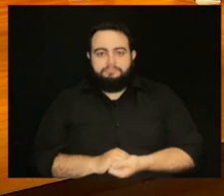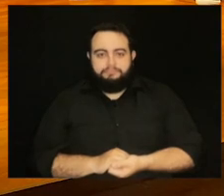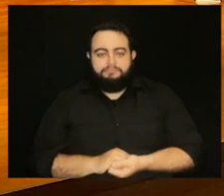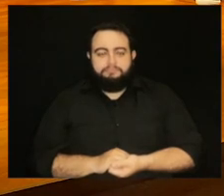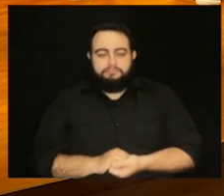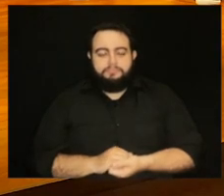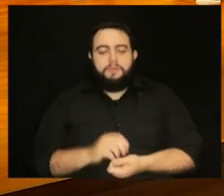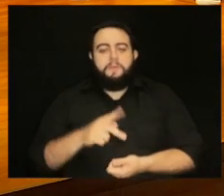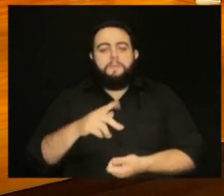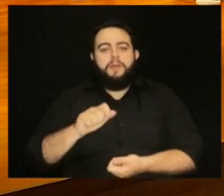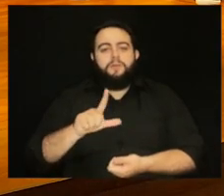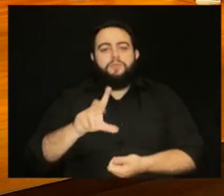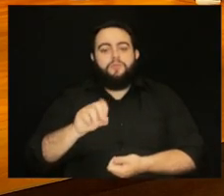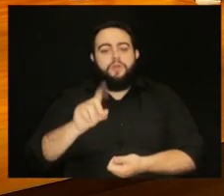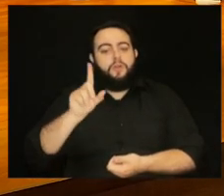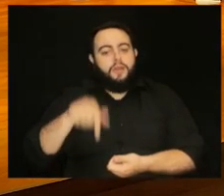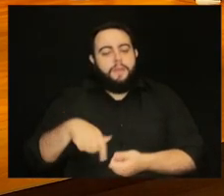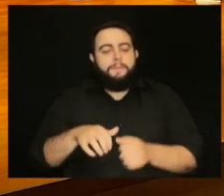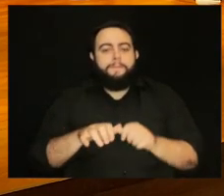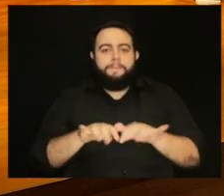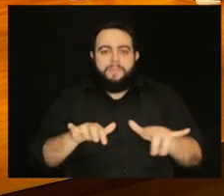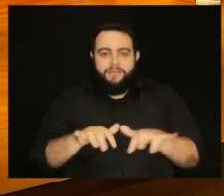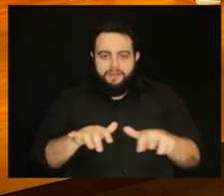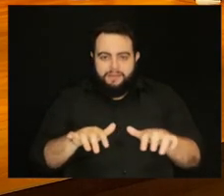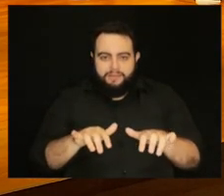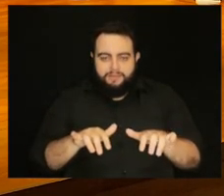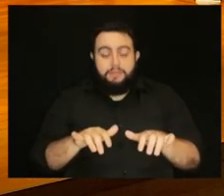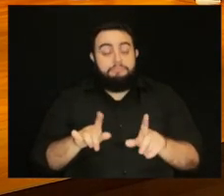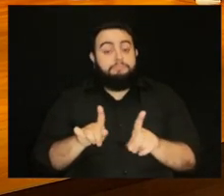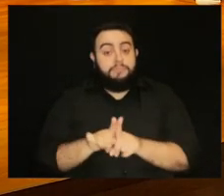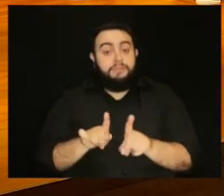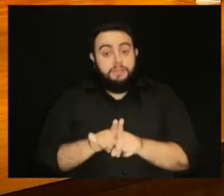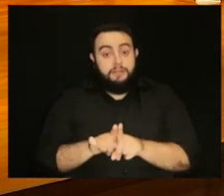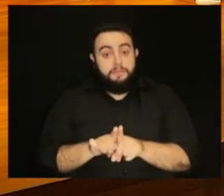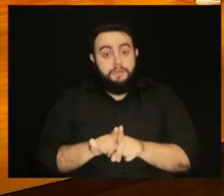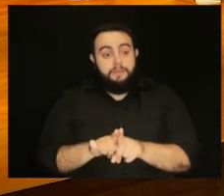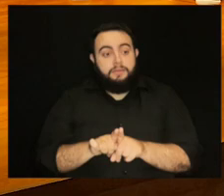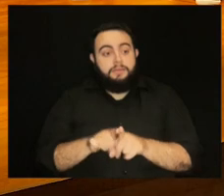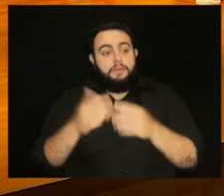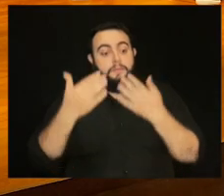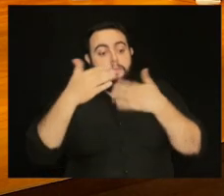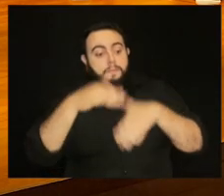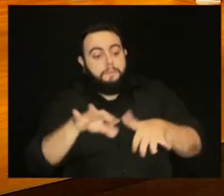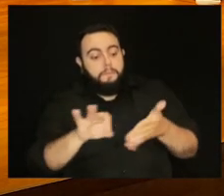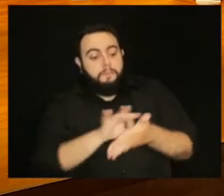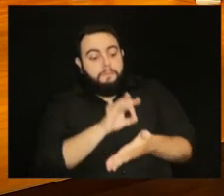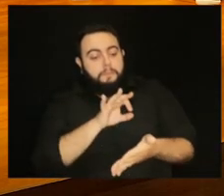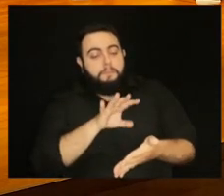Paulo Coelho era um pianista também que foi fazer prova pro Instituto de Belas Artes tipo com 8